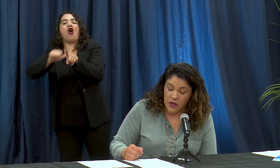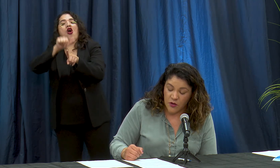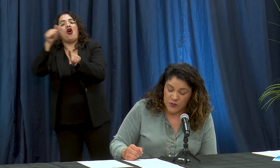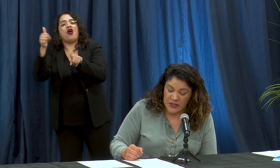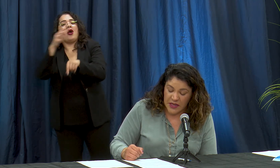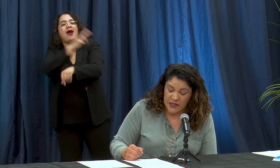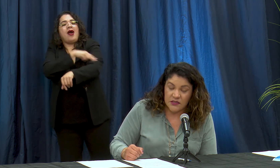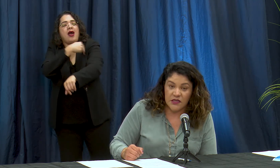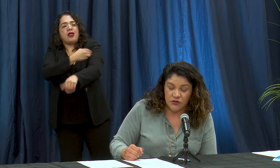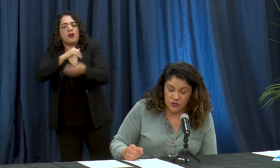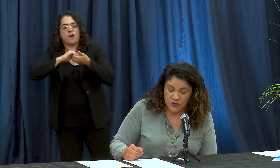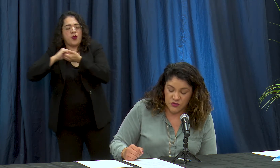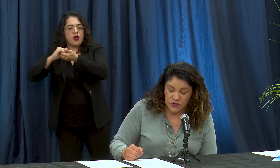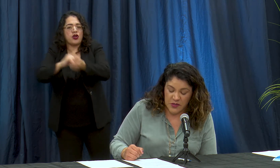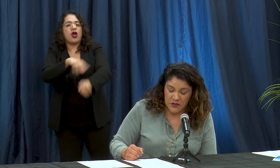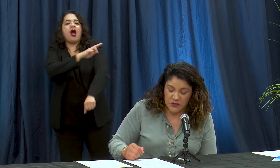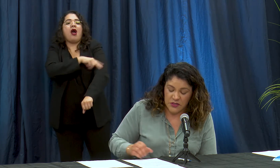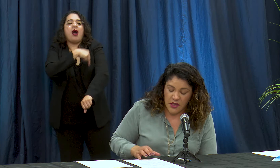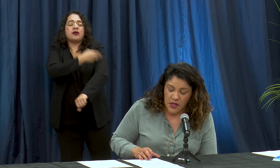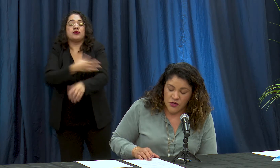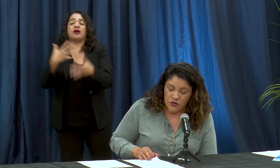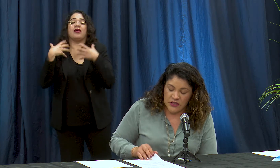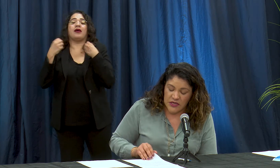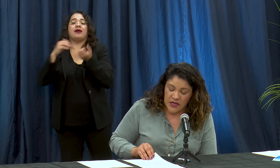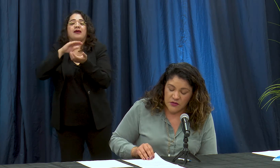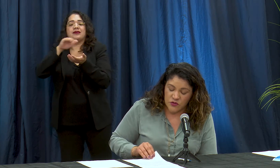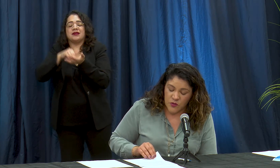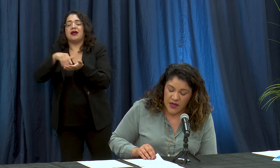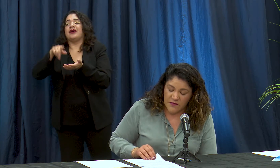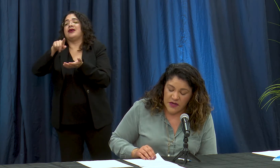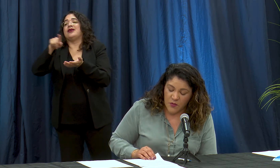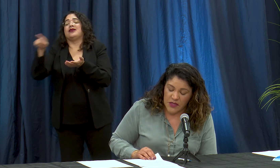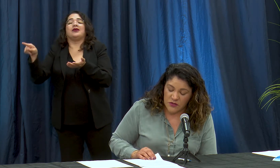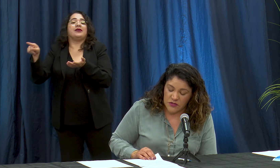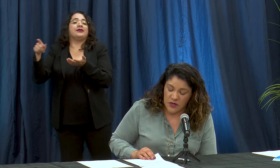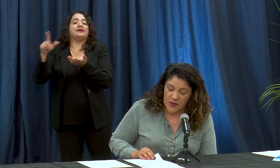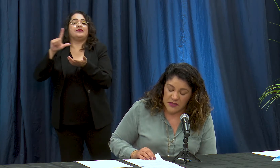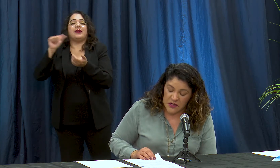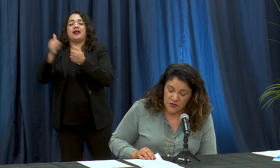hospitals y otros socios medicos no sería in usual vera mentos reppin Tino's